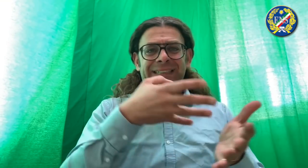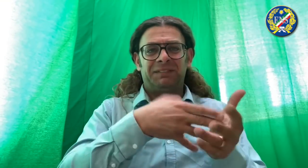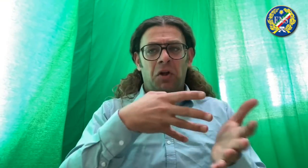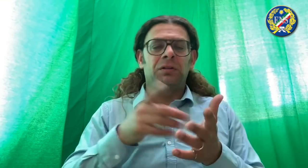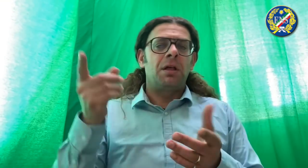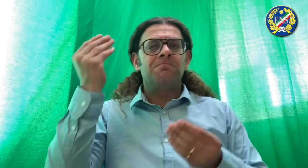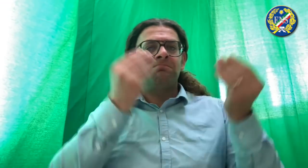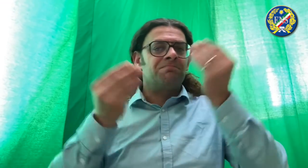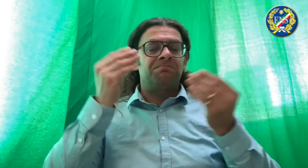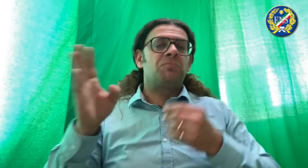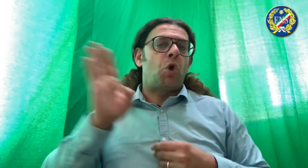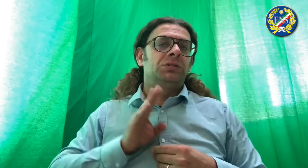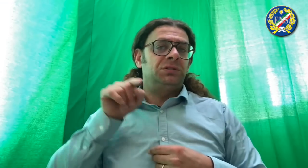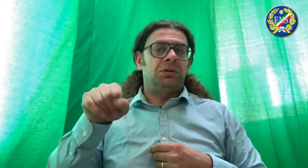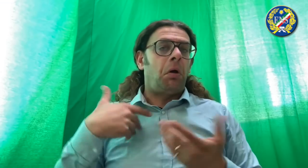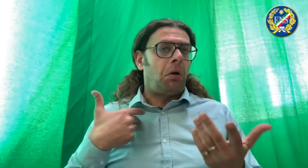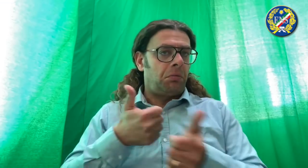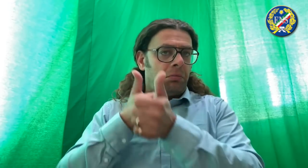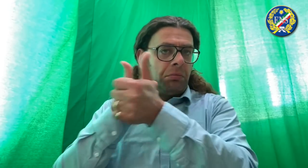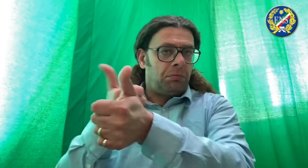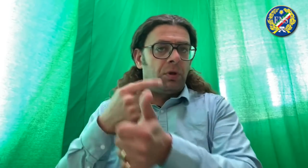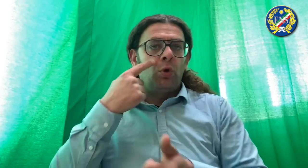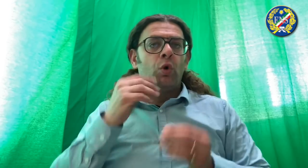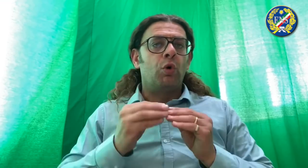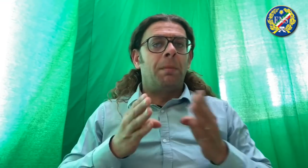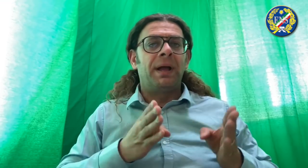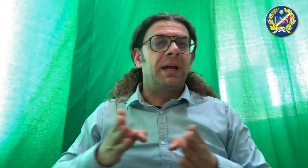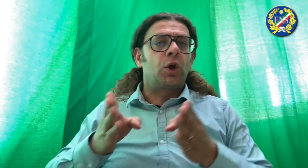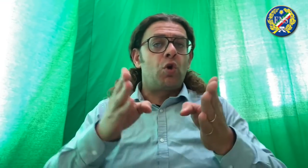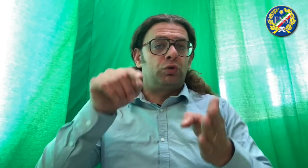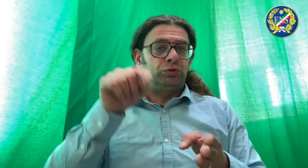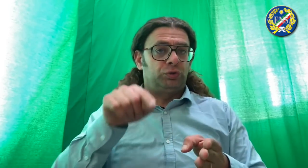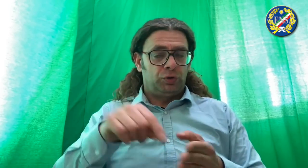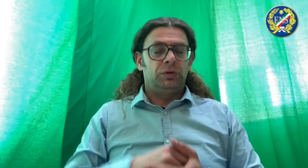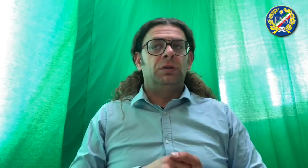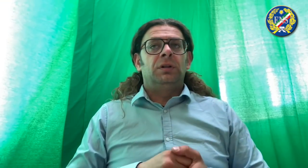Questo è il consiglio che ci è stato dato e che sicuramente seguiremo per capire qual è il percorso migliore.